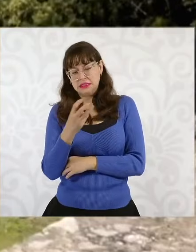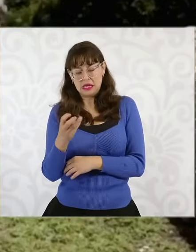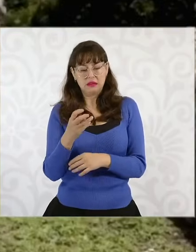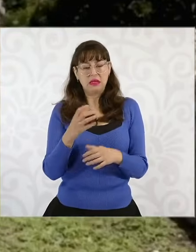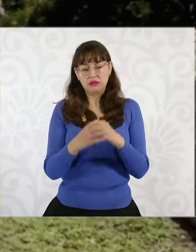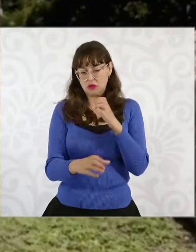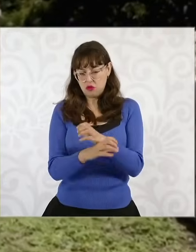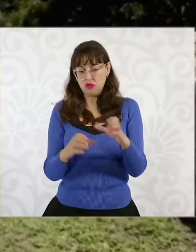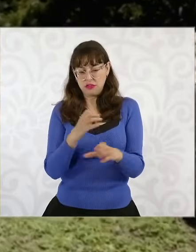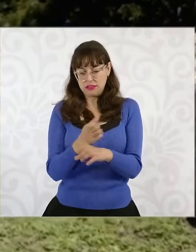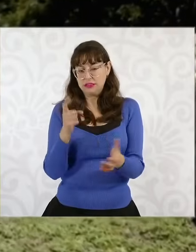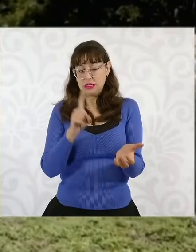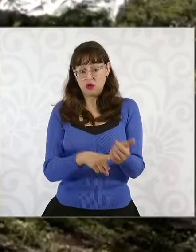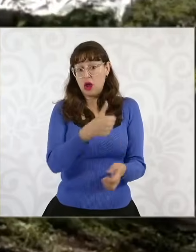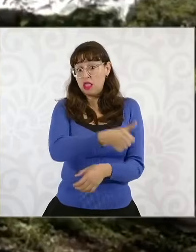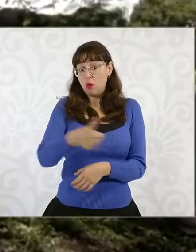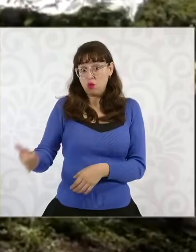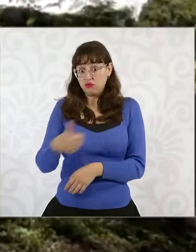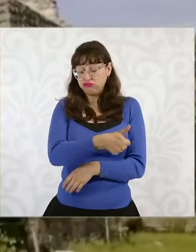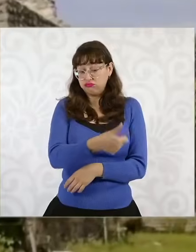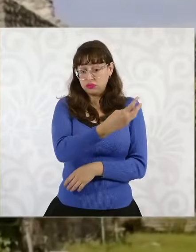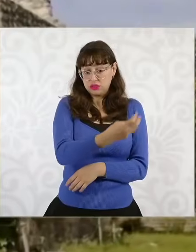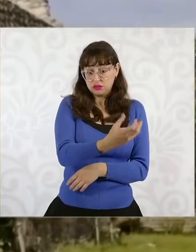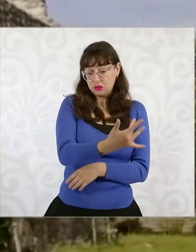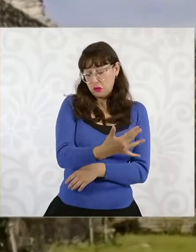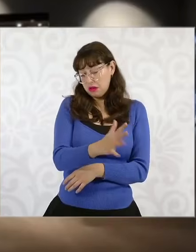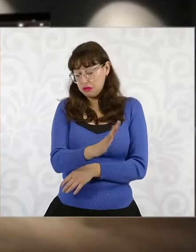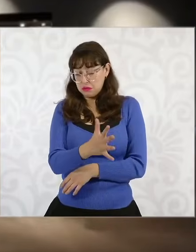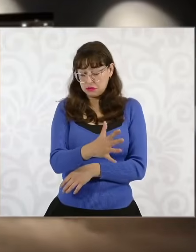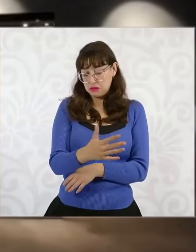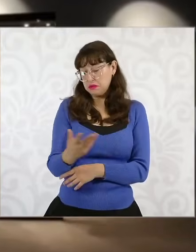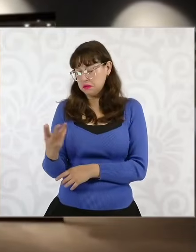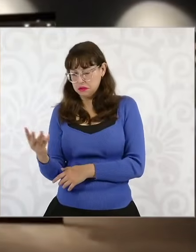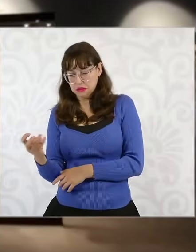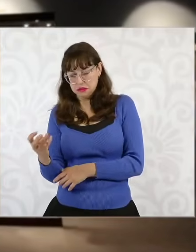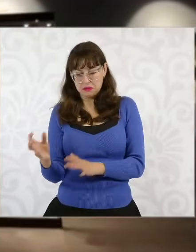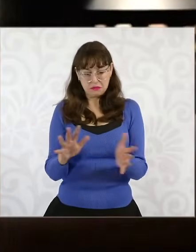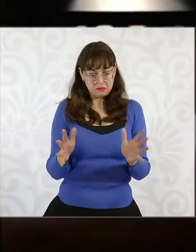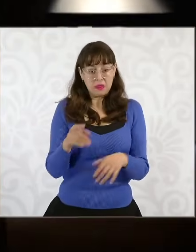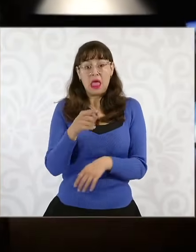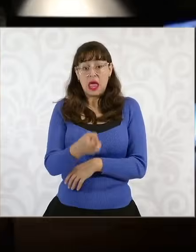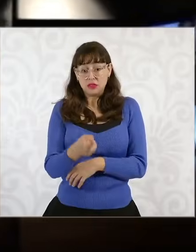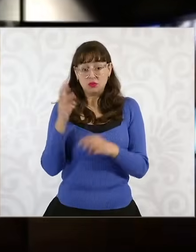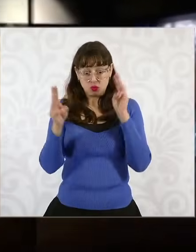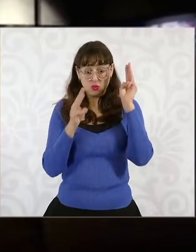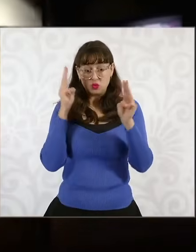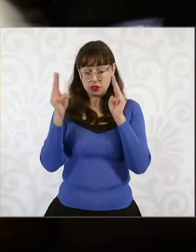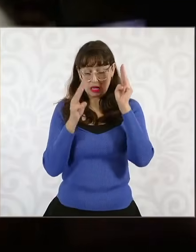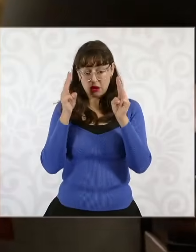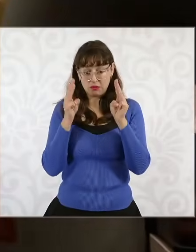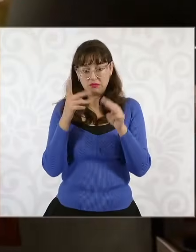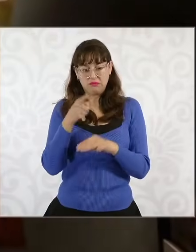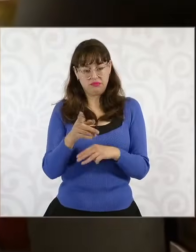tenemos en cada uno de los museos. La verdad es que eh son museos que además la arquitectura fue